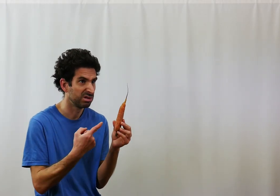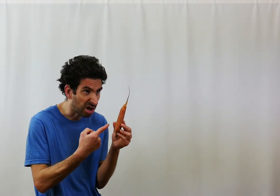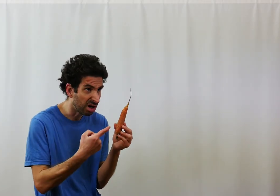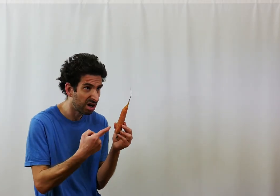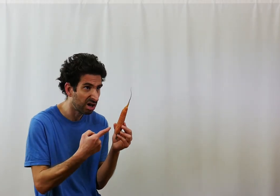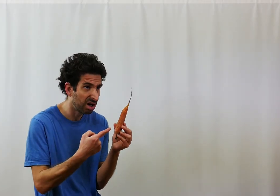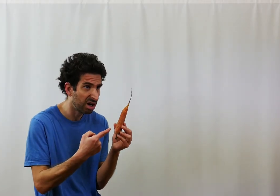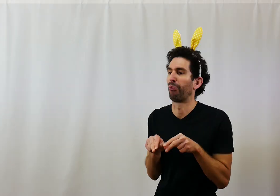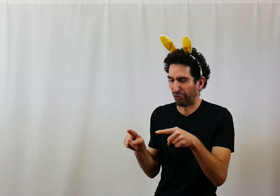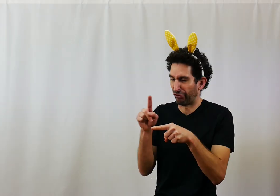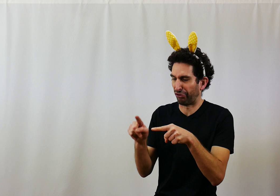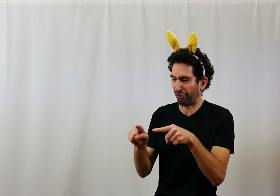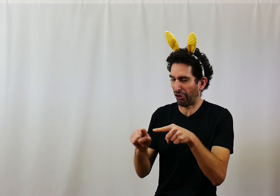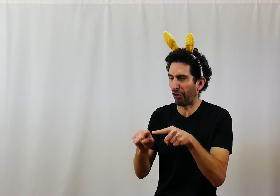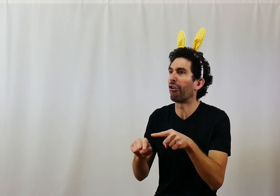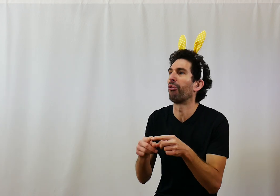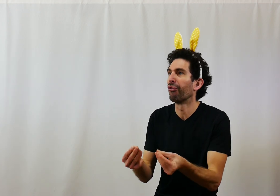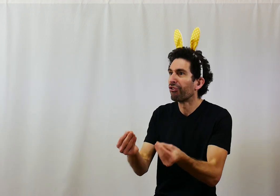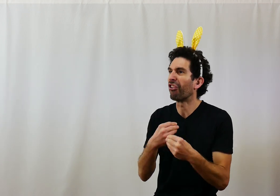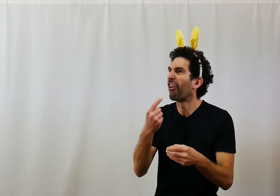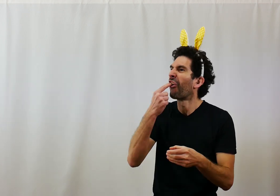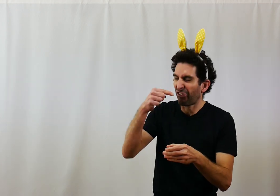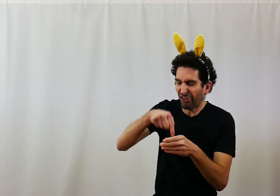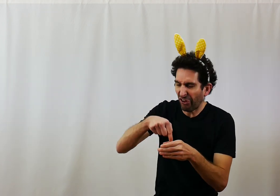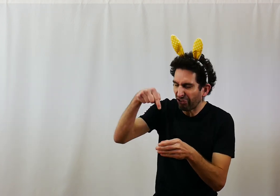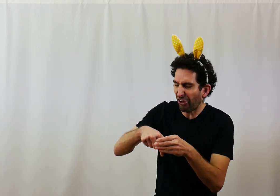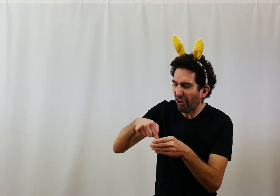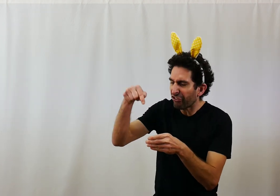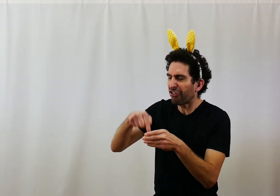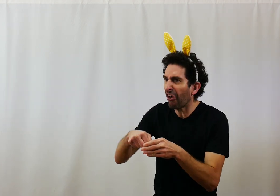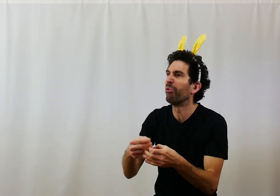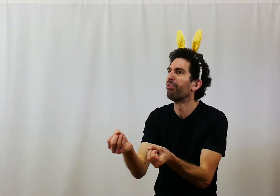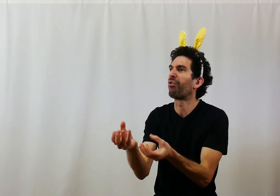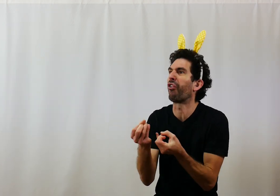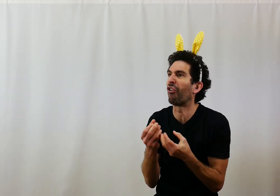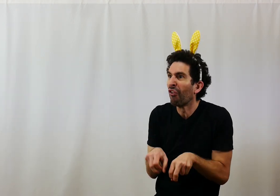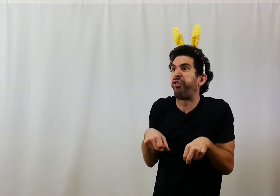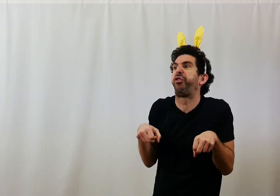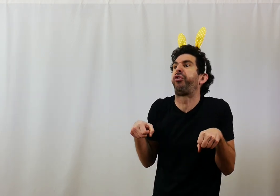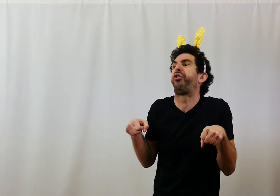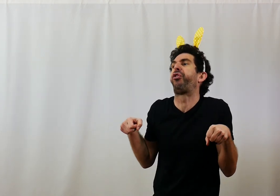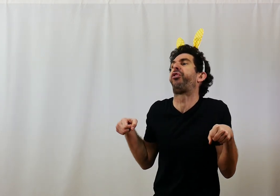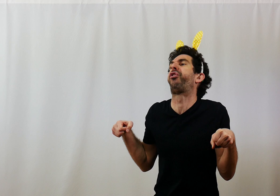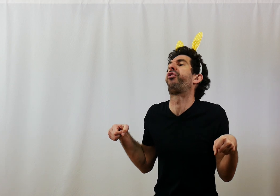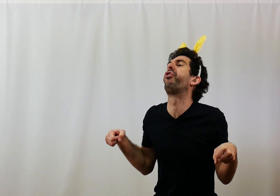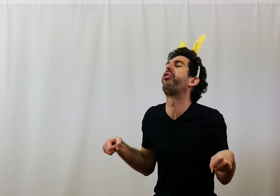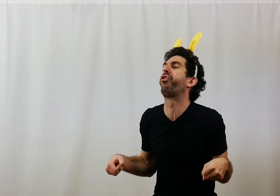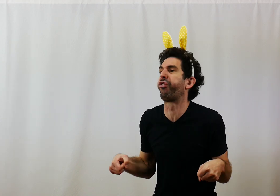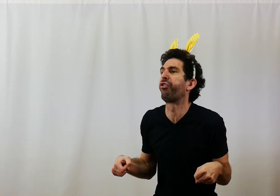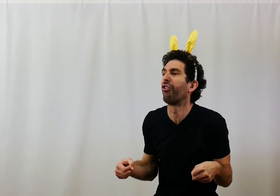Ça ? Les carottes me donnent des caries, me font grossir